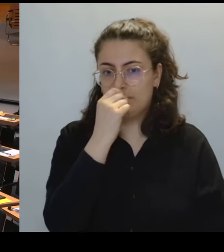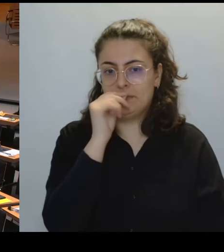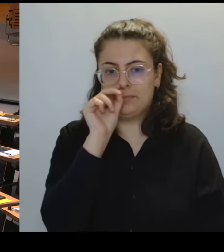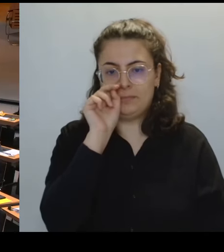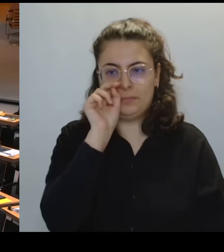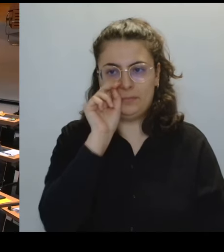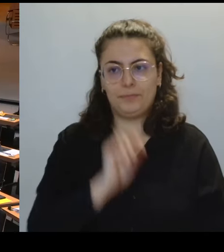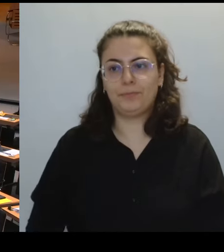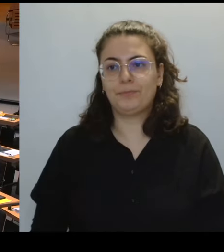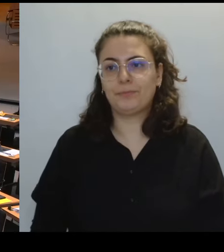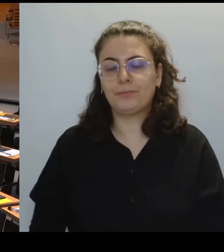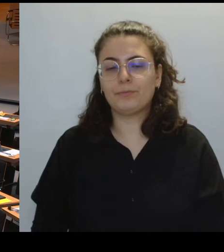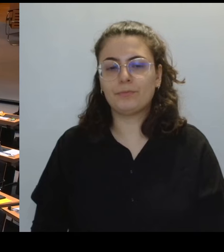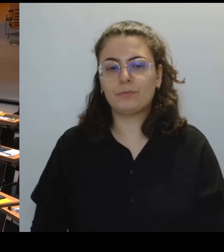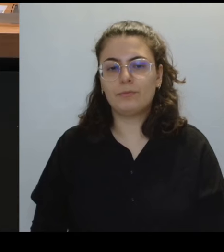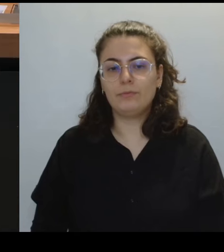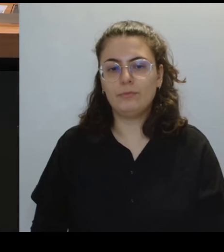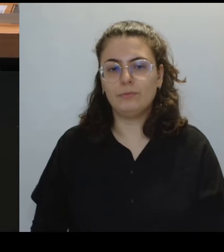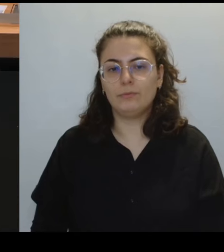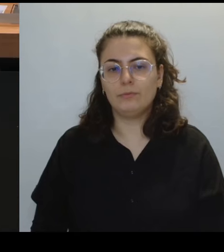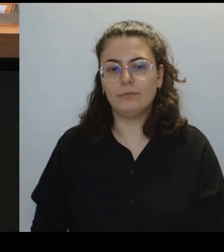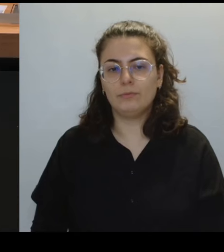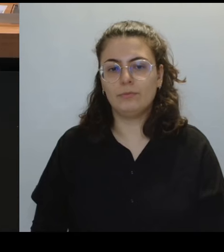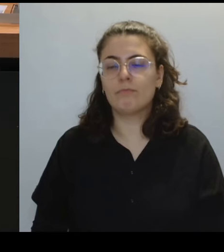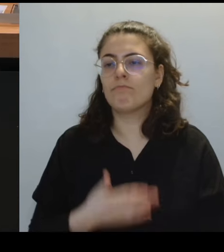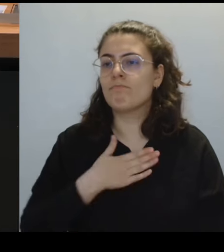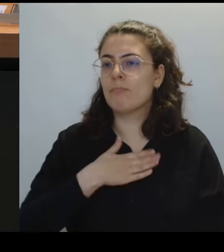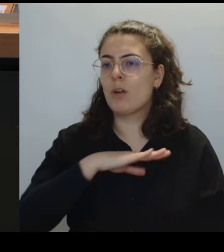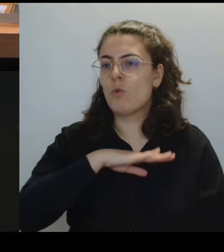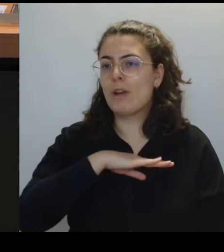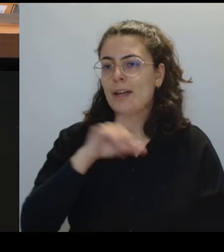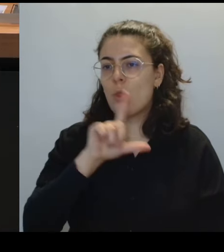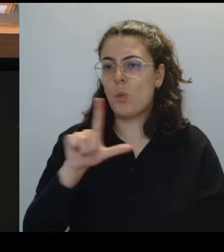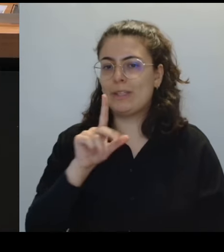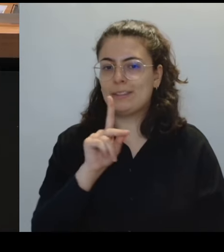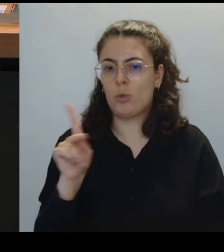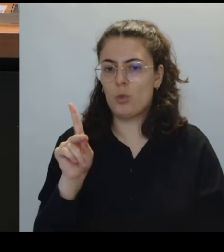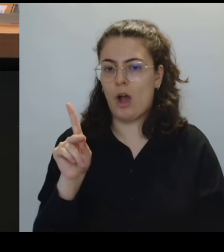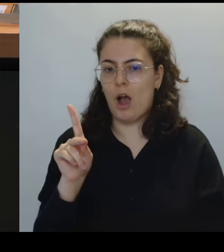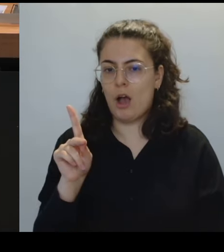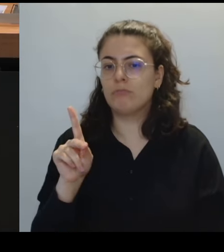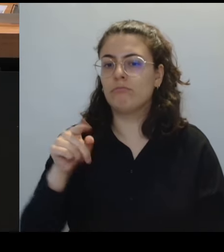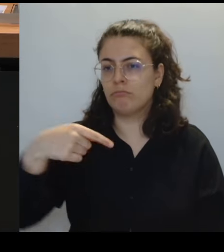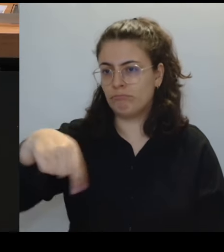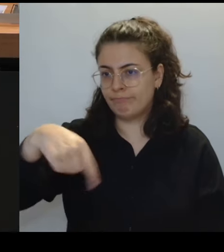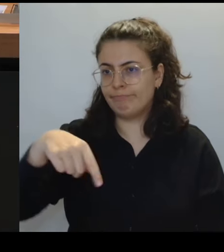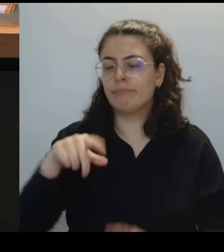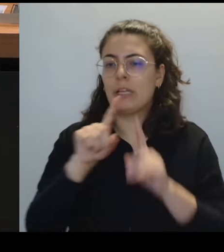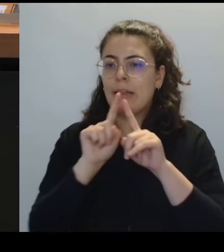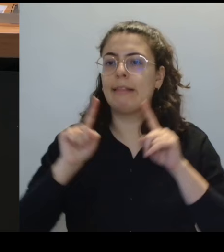Mein Kollege Louis Krüger veranstaltet in Kürze einen Fachtag zum Thema mentale Gesundheit an Berliner Schulen.